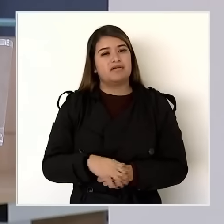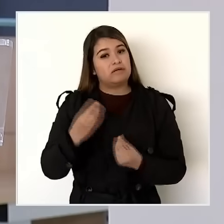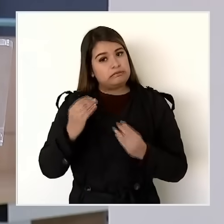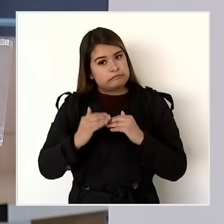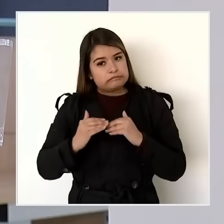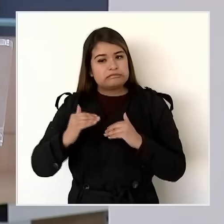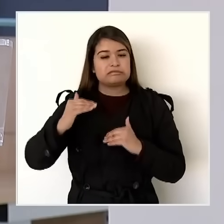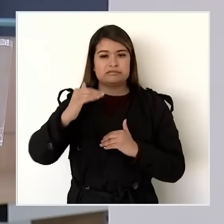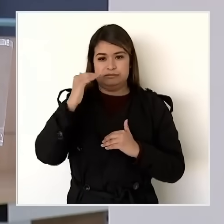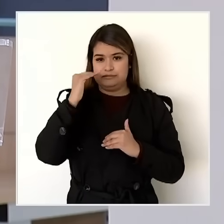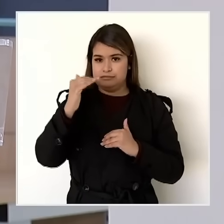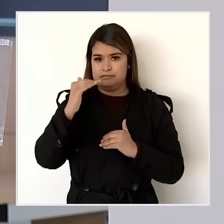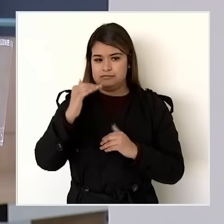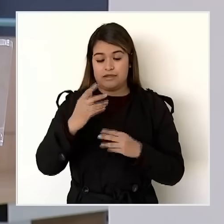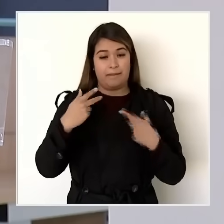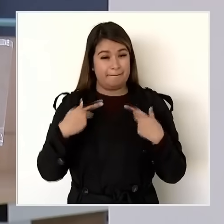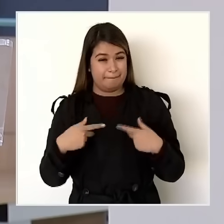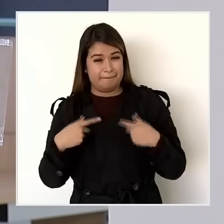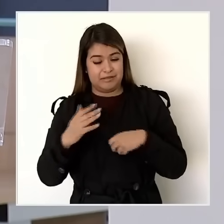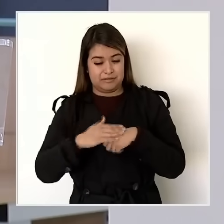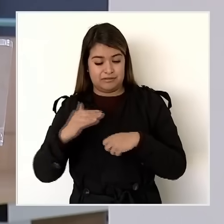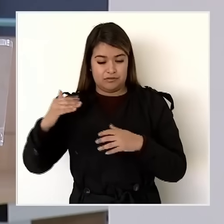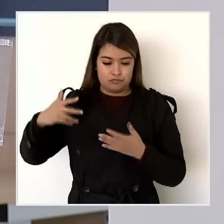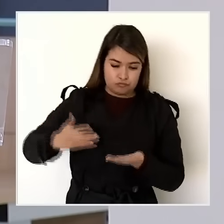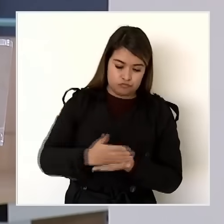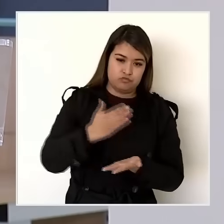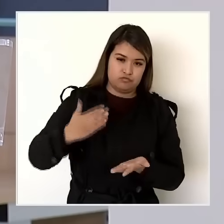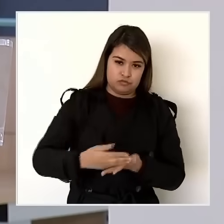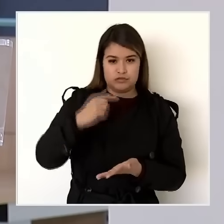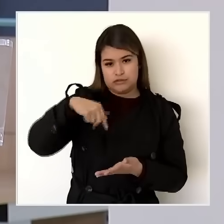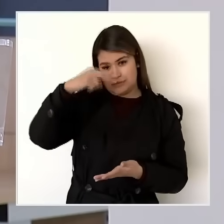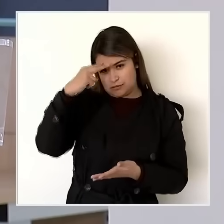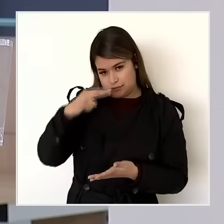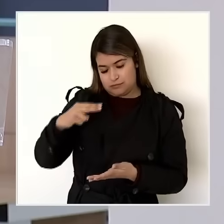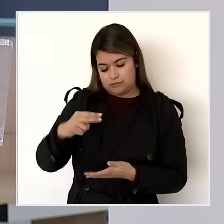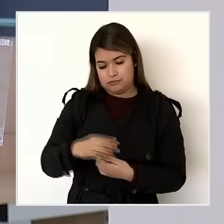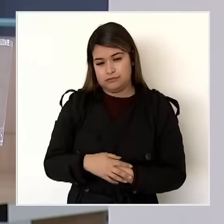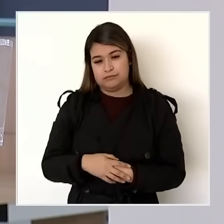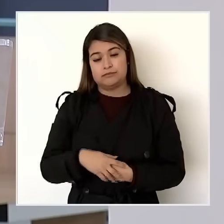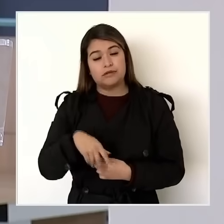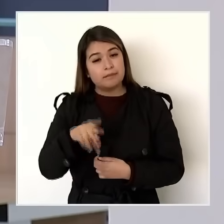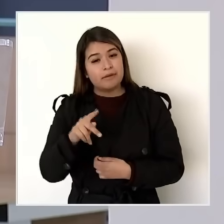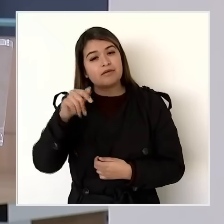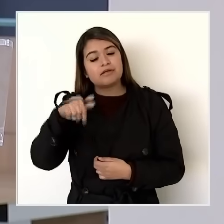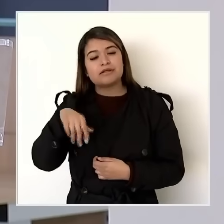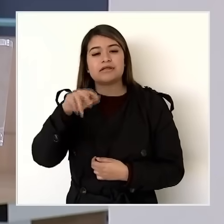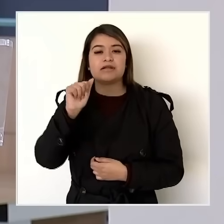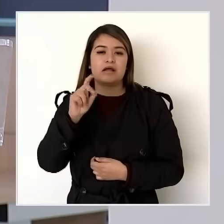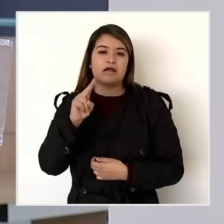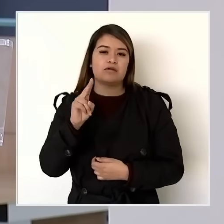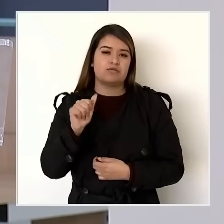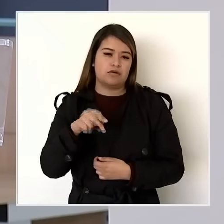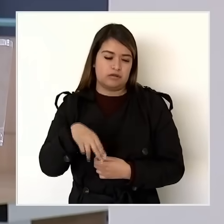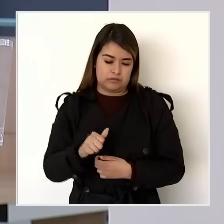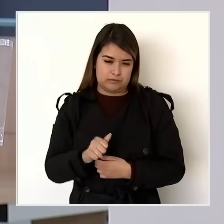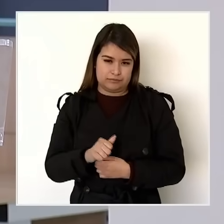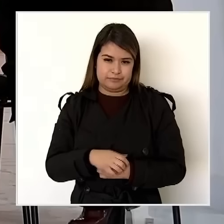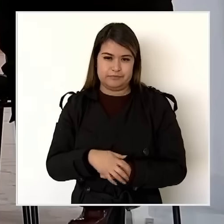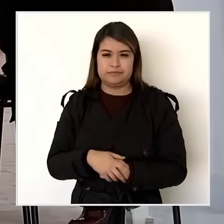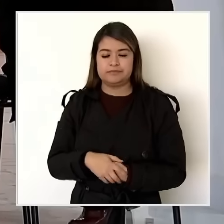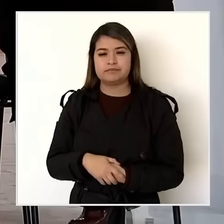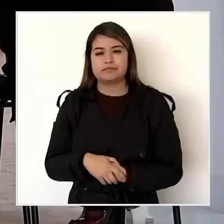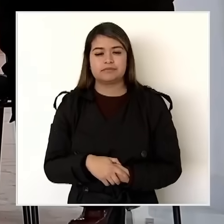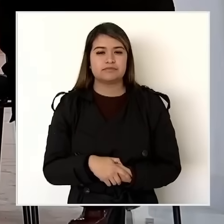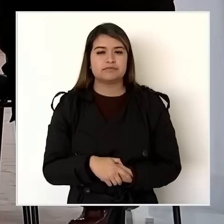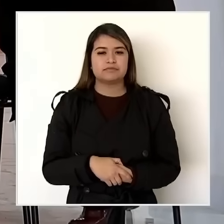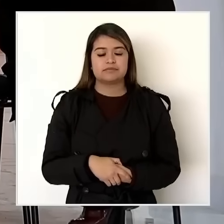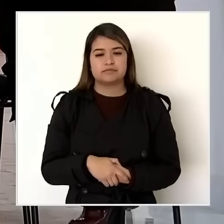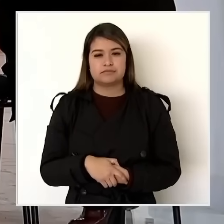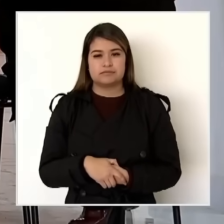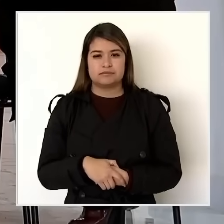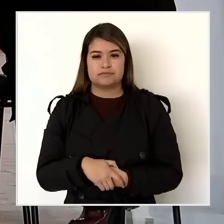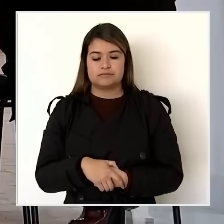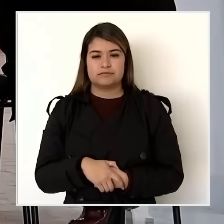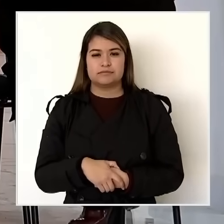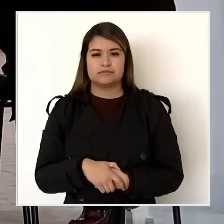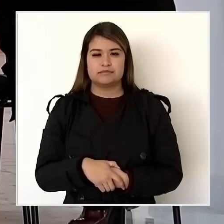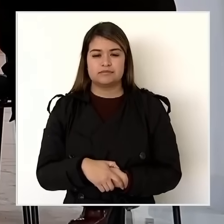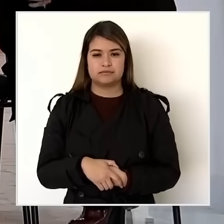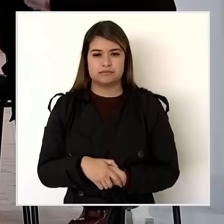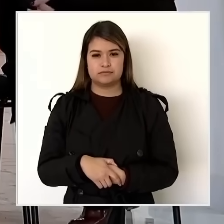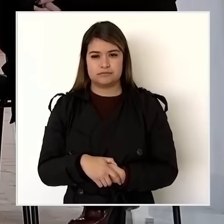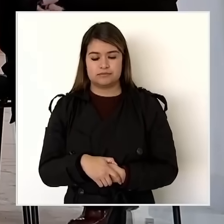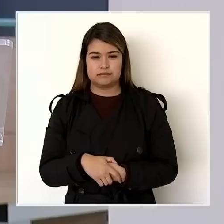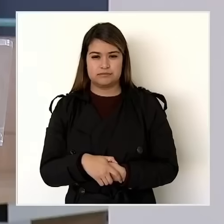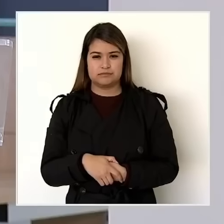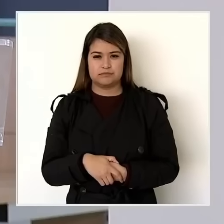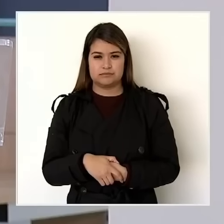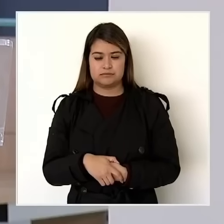pues serían 250,000 pesos los que se recaudarían. Pero en aduanas, [Aplausos] [Música] el ingreso